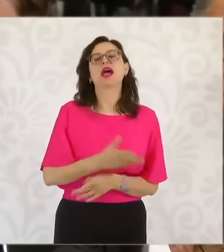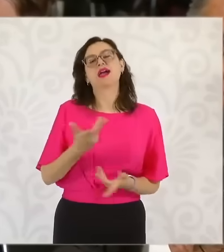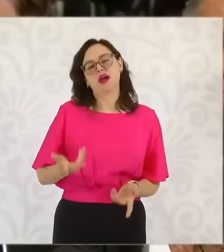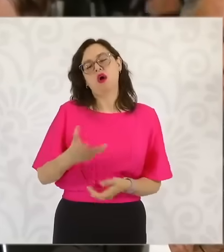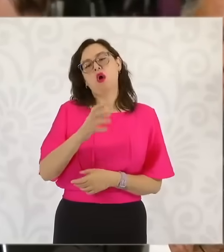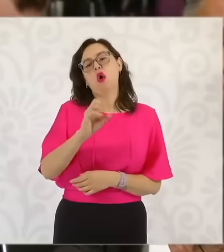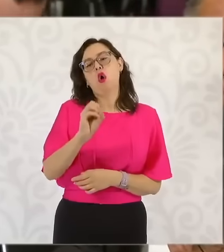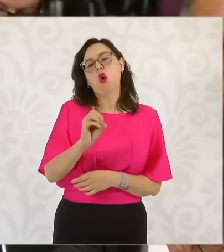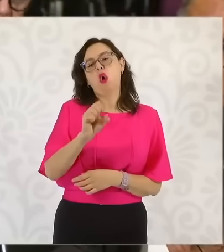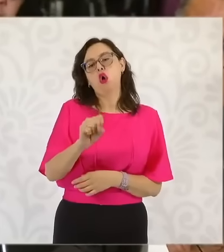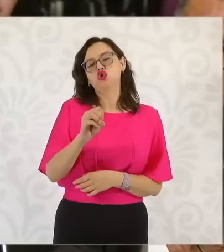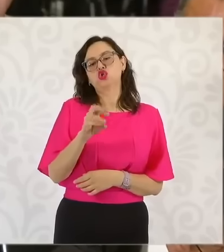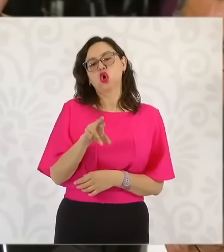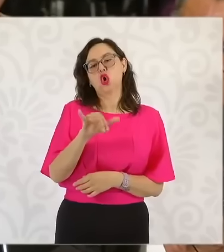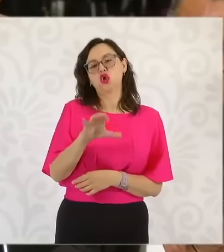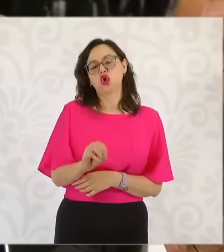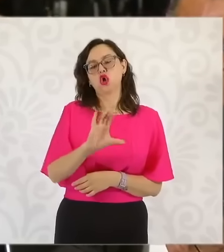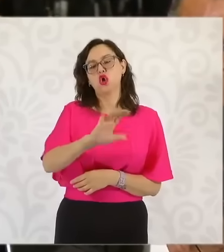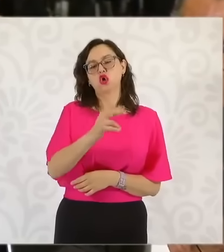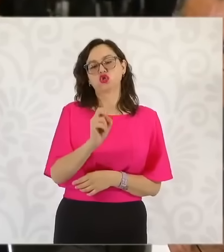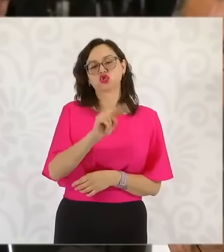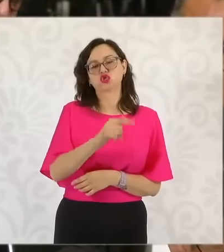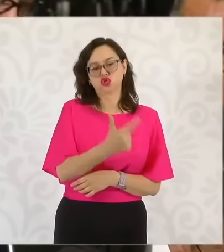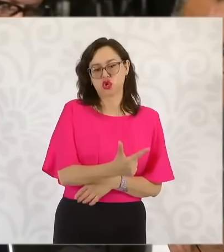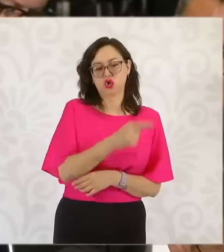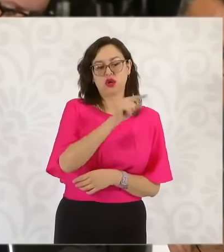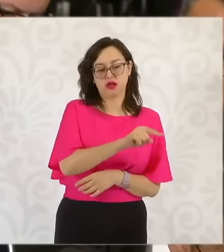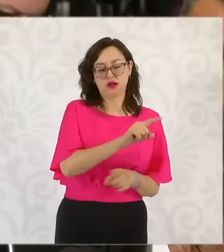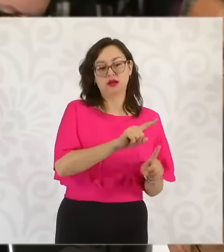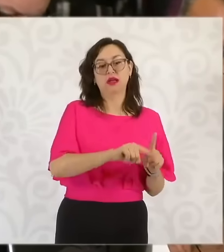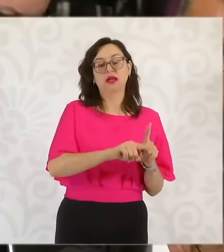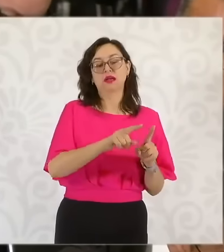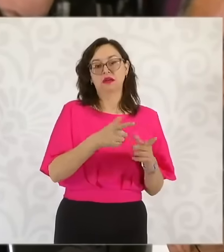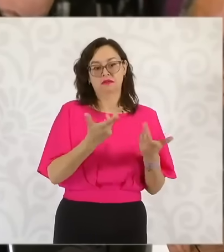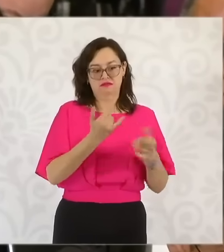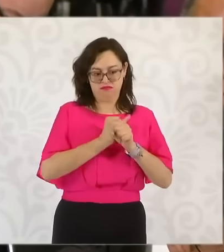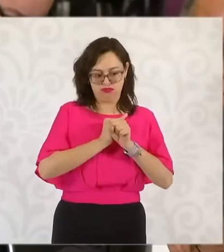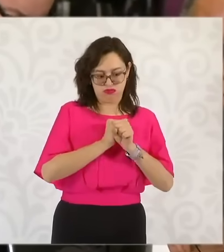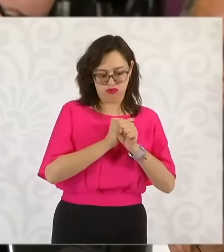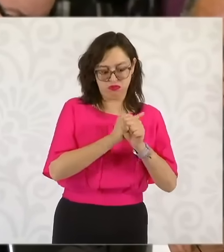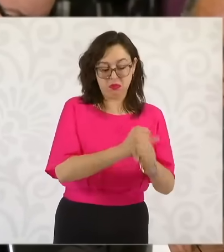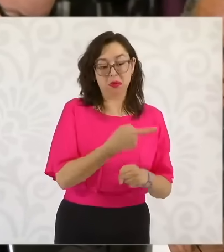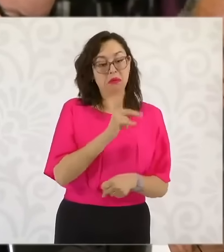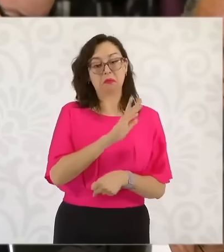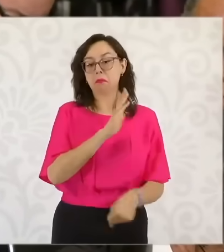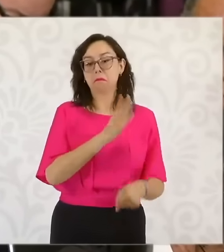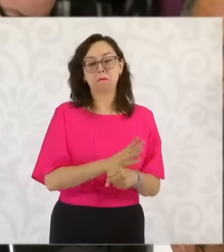y de hecho las investigaciones alcanzaron al secretario y sin embargo pues no ha pasado nada en